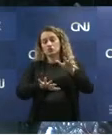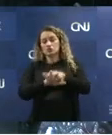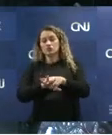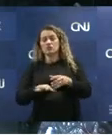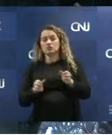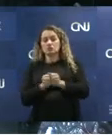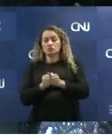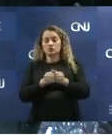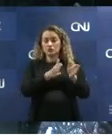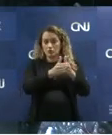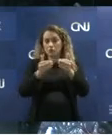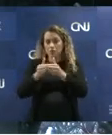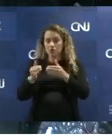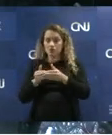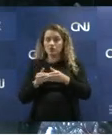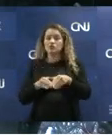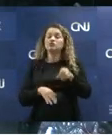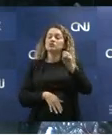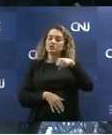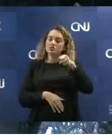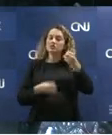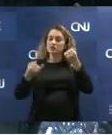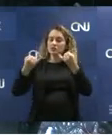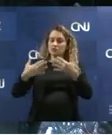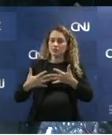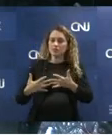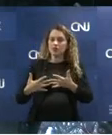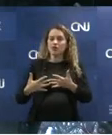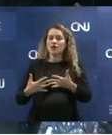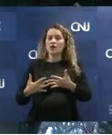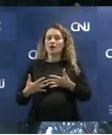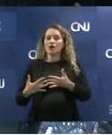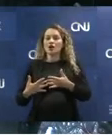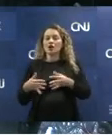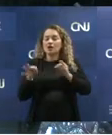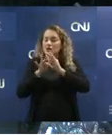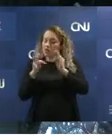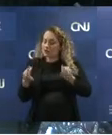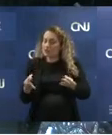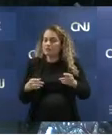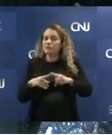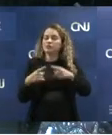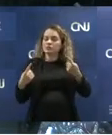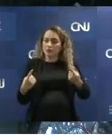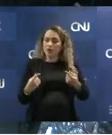Em síntese, é isso o ato bastante singelo, mas ele também é fruto do GT que Vossa Excelência preside.